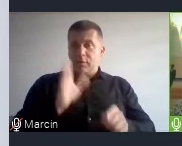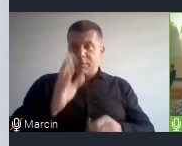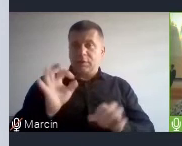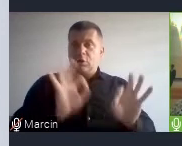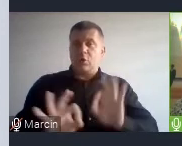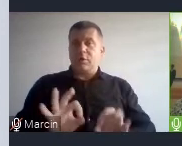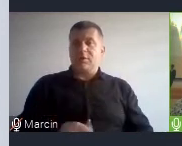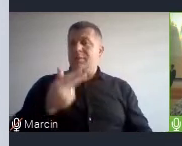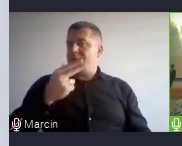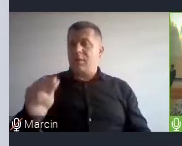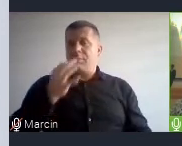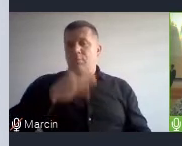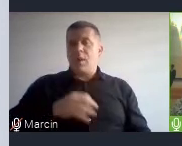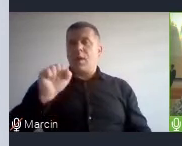Nie, pani Agnieszko.